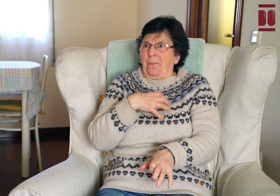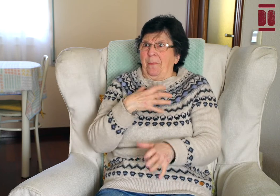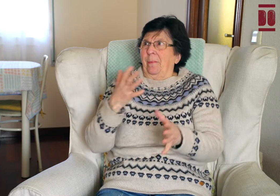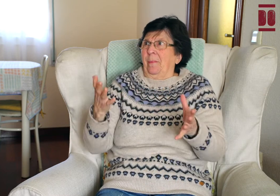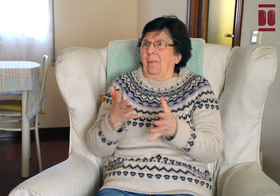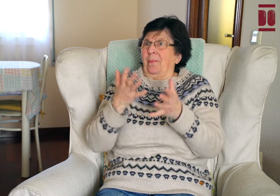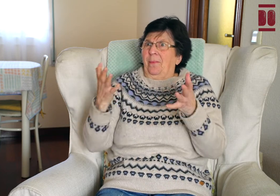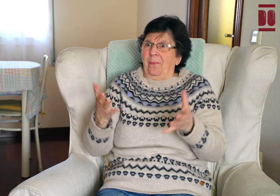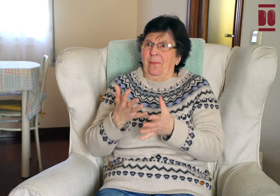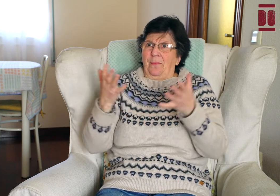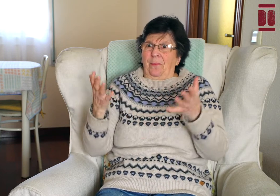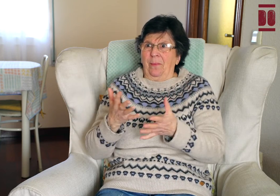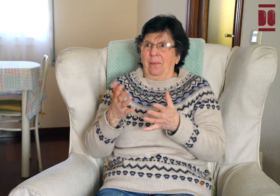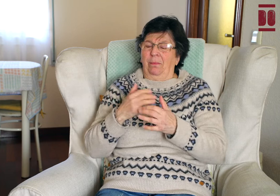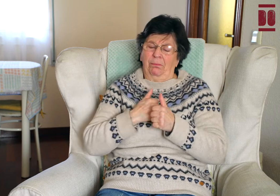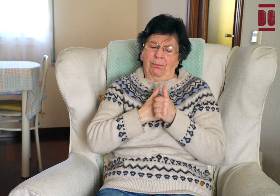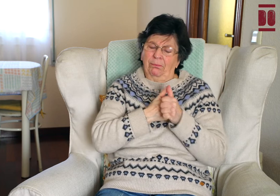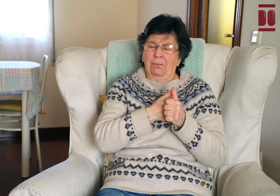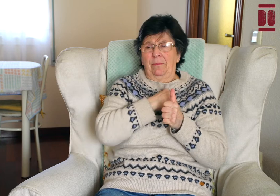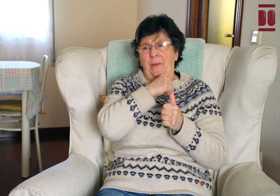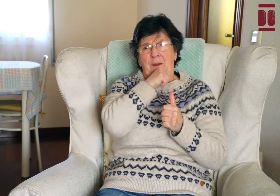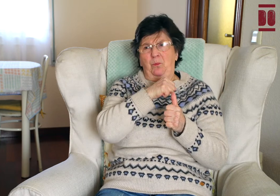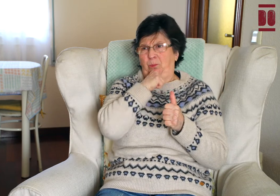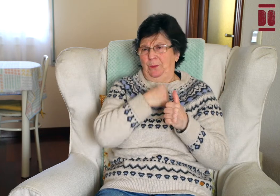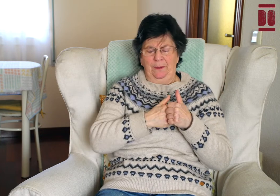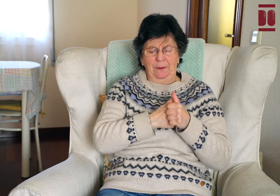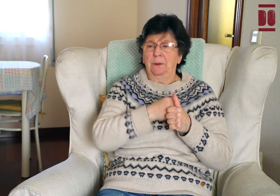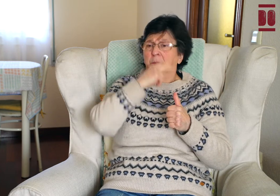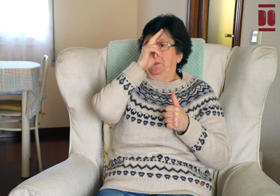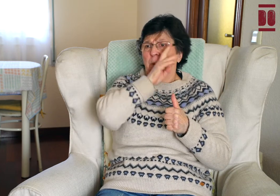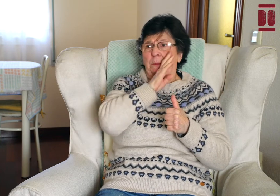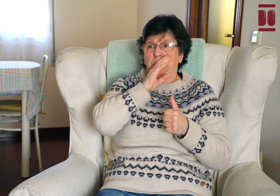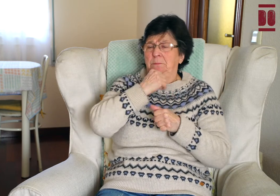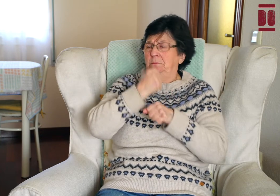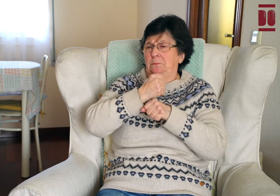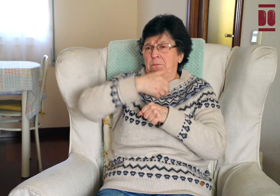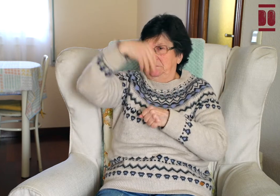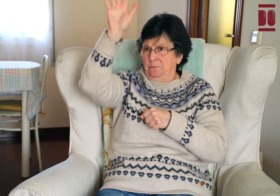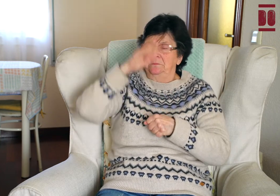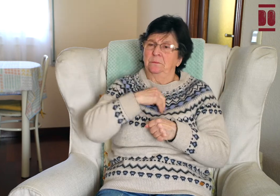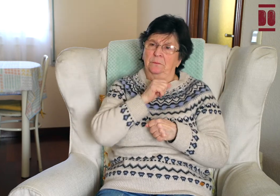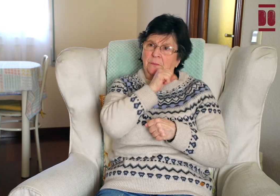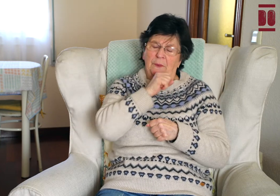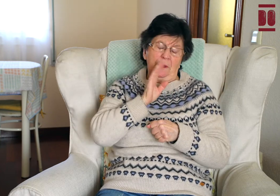de lo que ocurría. Yo estaba siempre con mi abuela. Mis padres estaban trabajando fuera